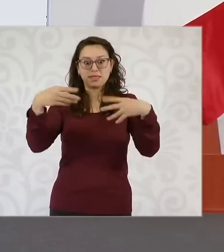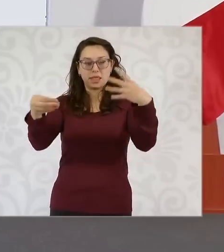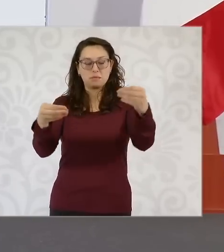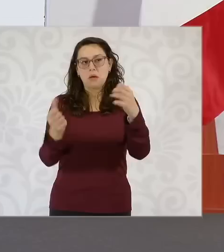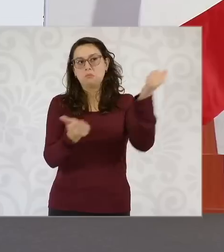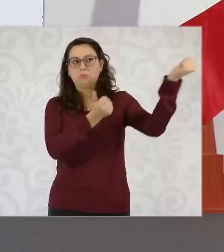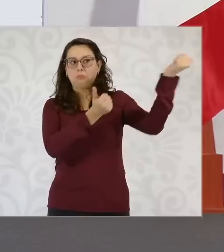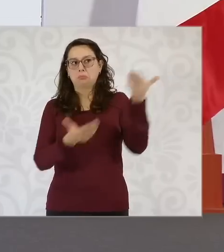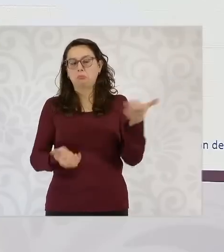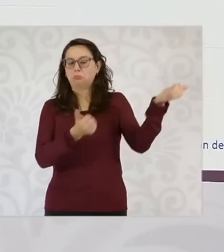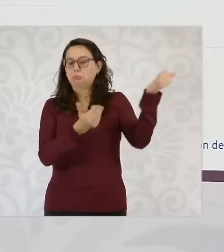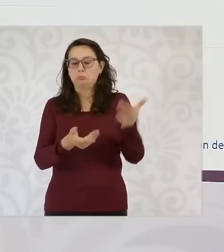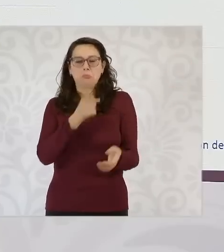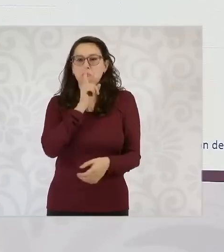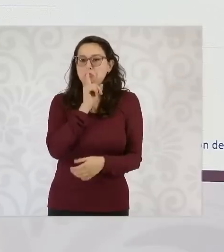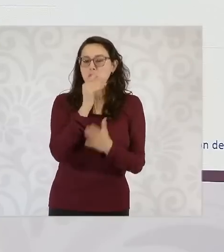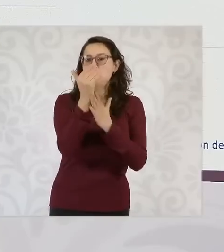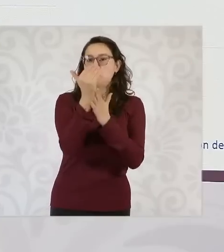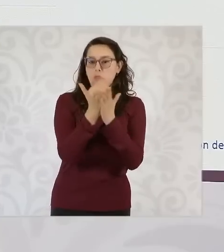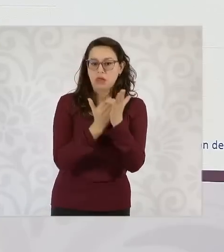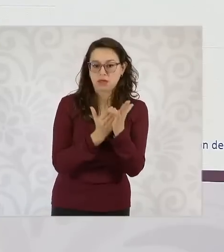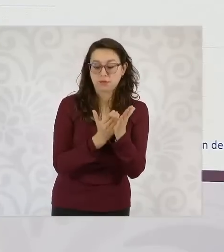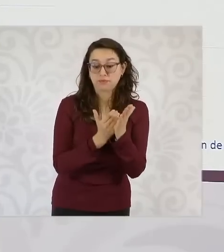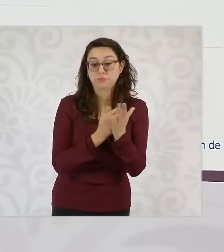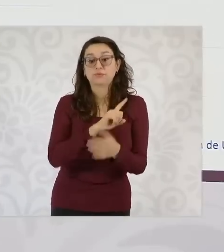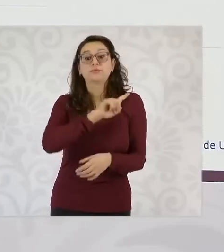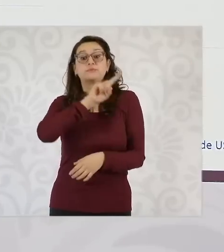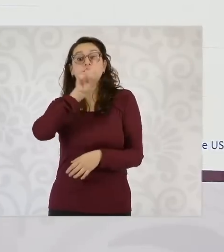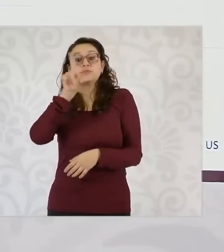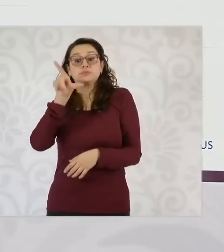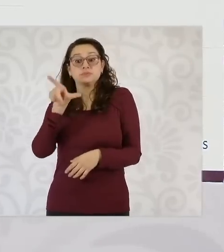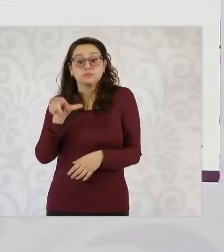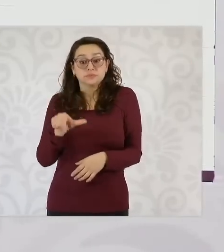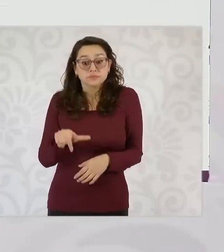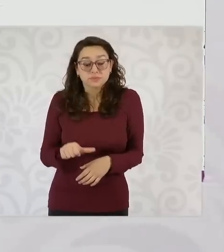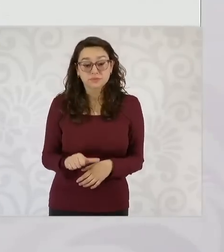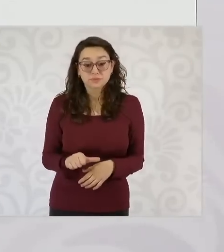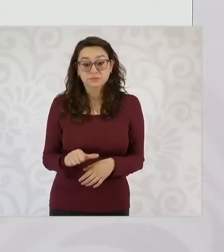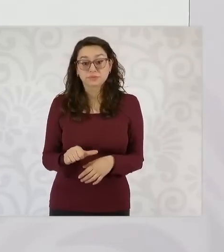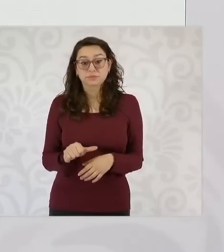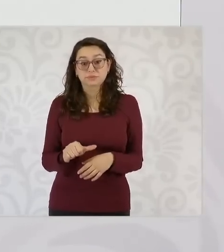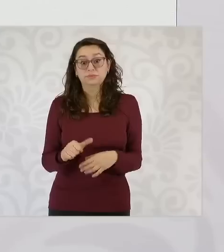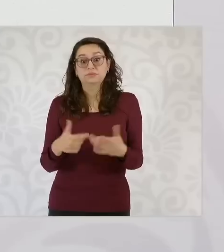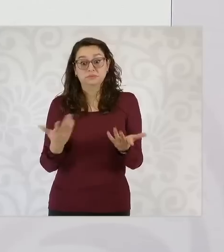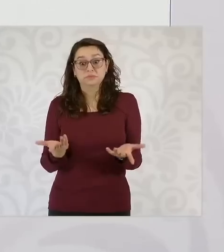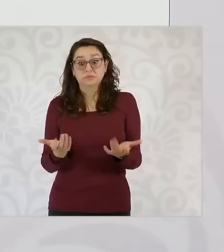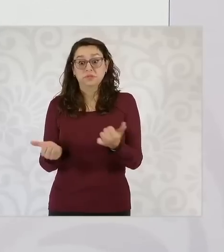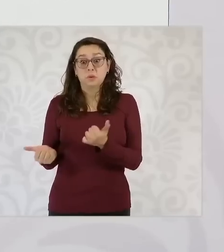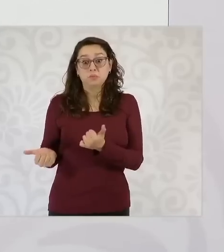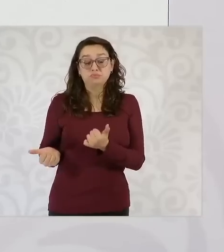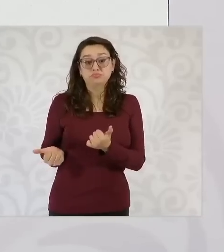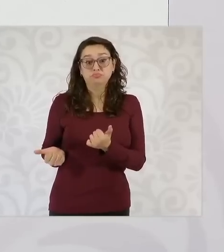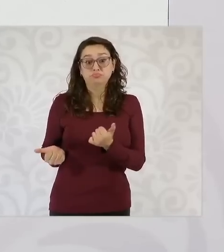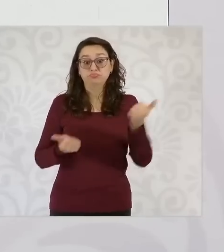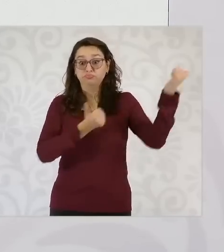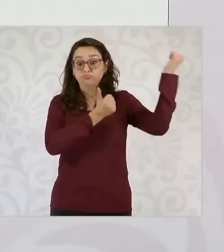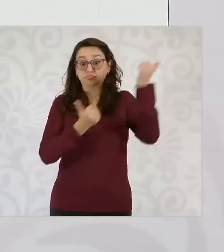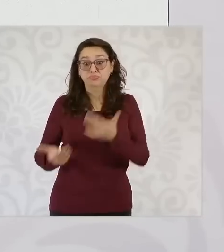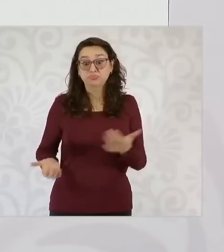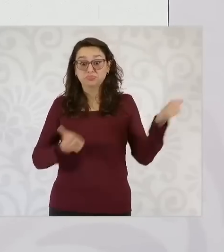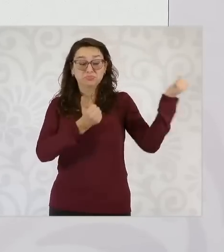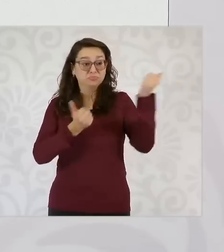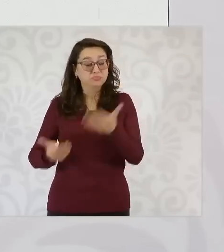crecen las exportaciones mexicanas provenientes de Estados Unidos Miren dónde estamos ahorita